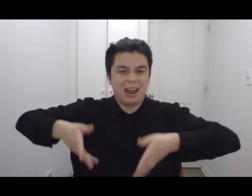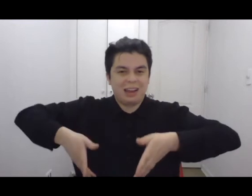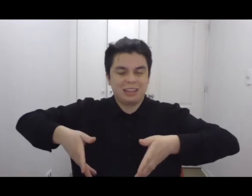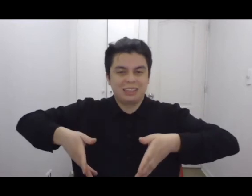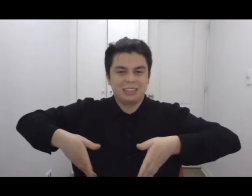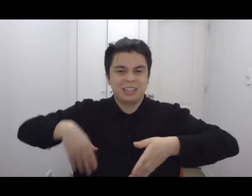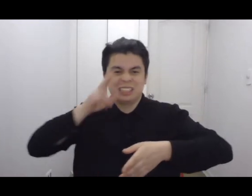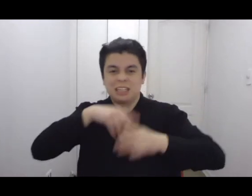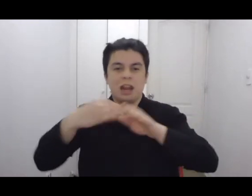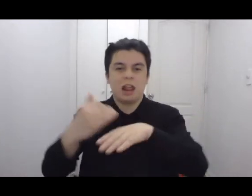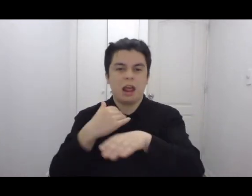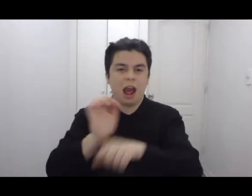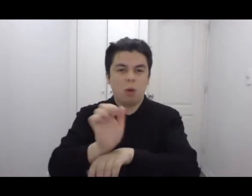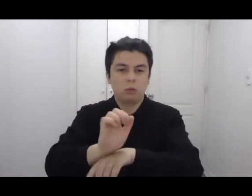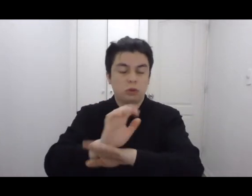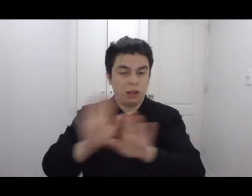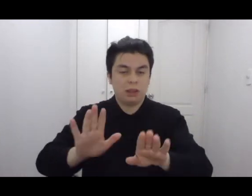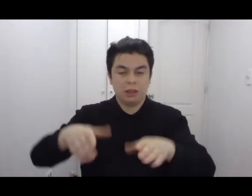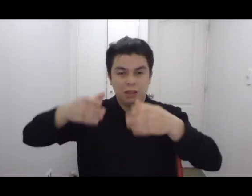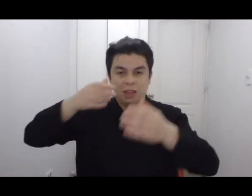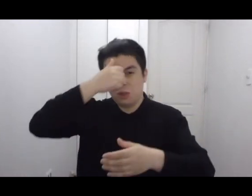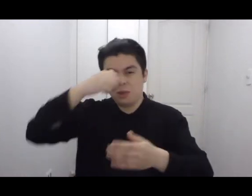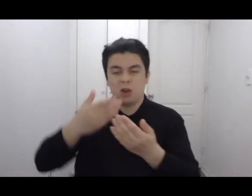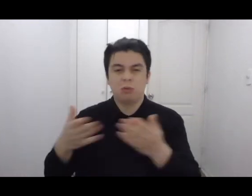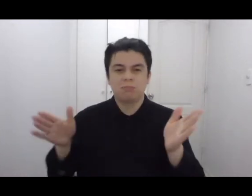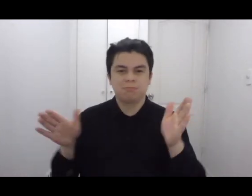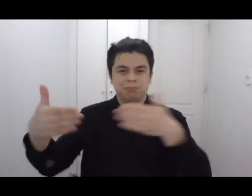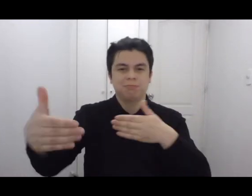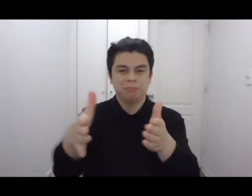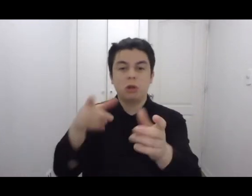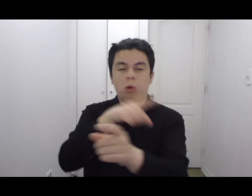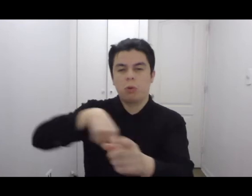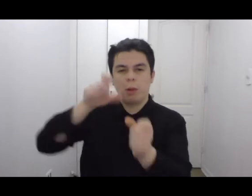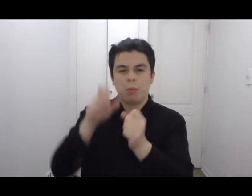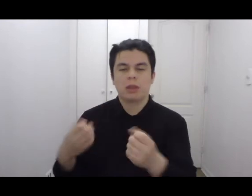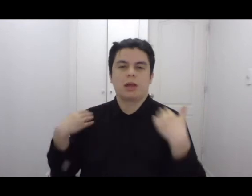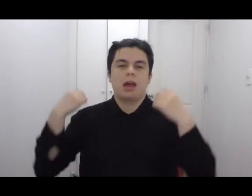ejercicio, puede acceder a los horarios cuales son lugares están cerrados los parques ahora